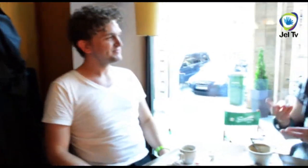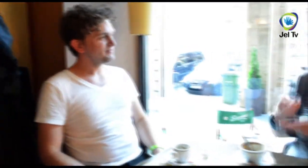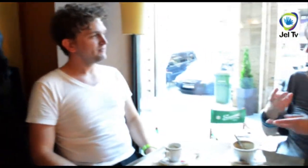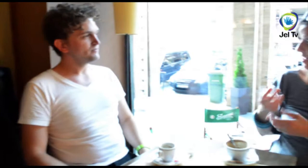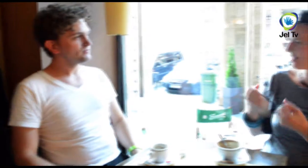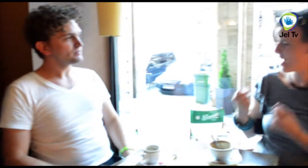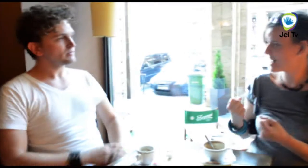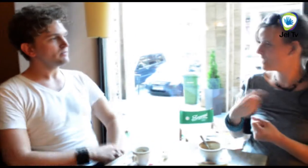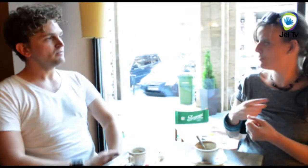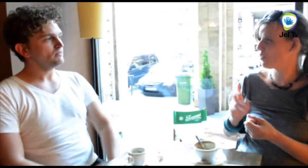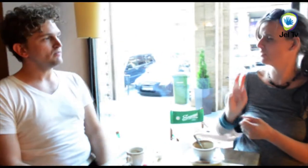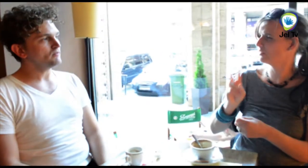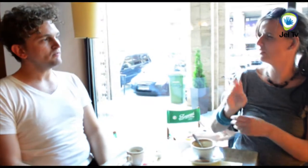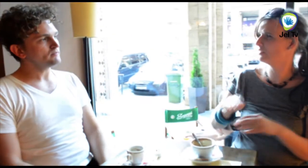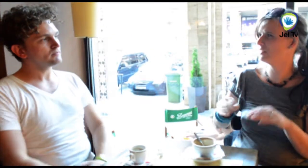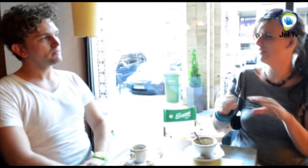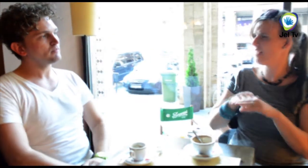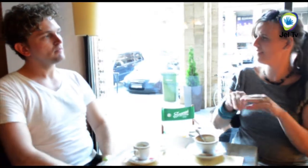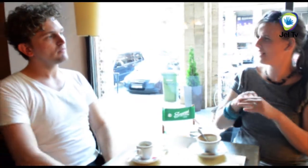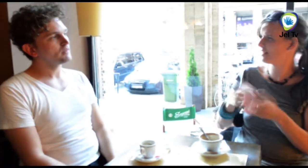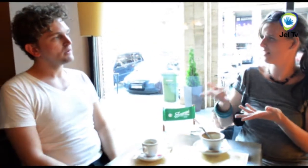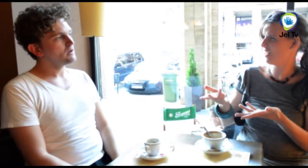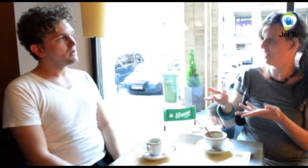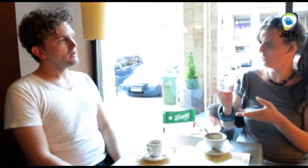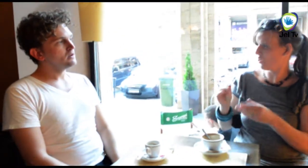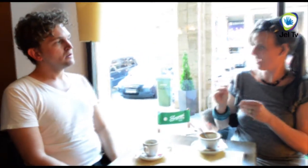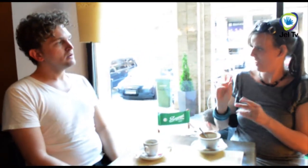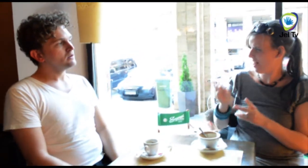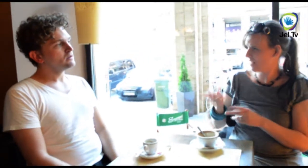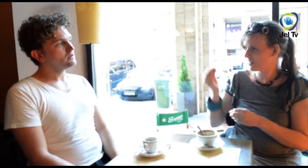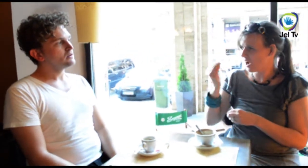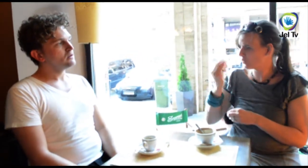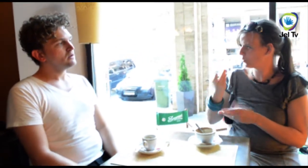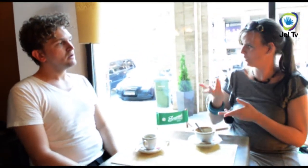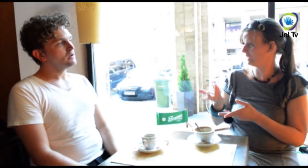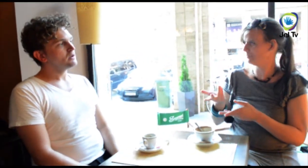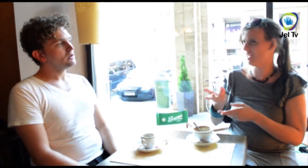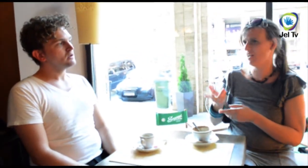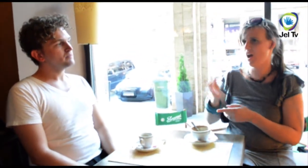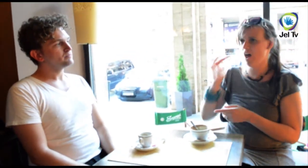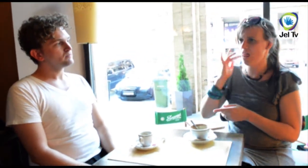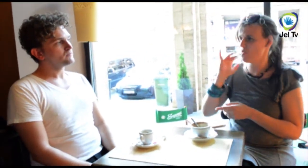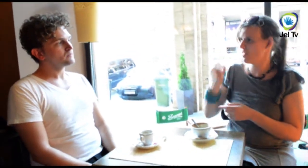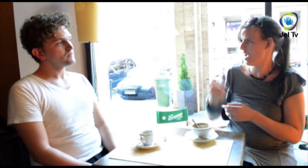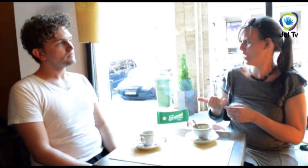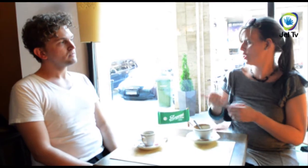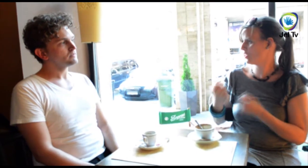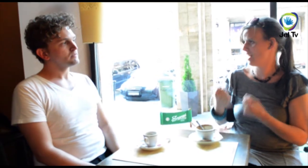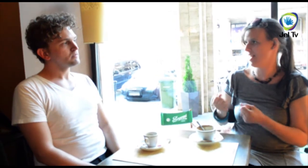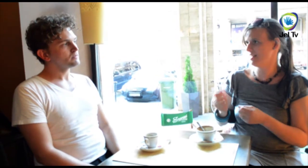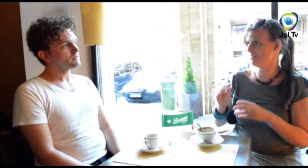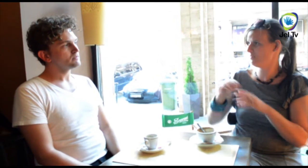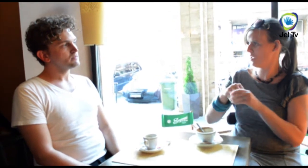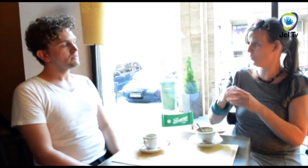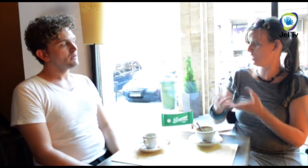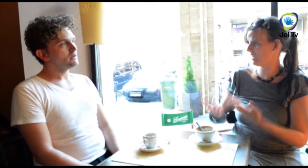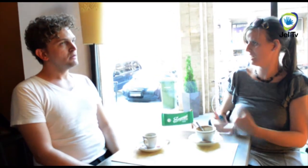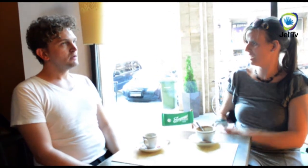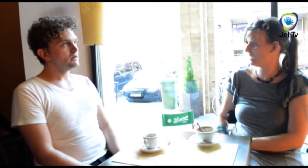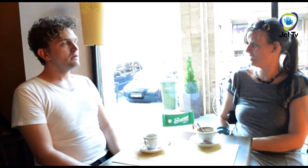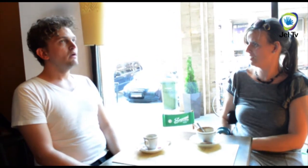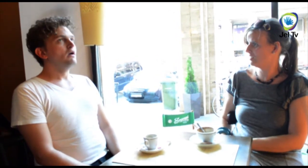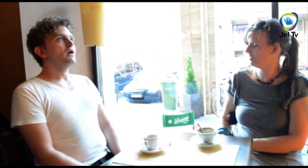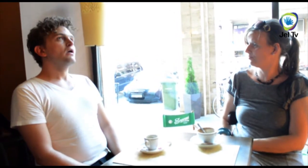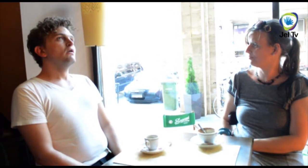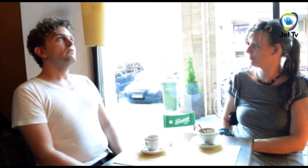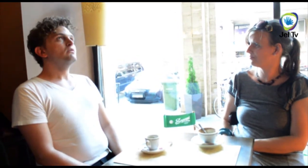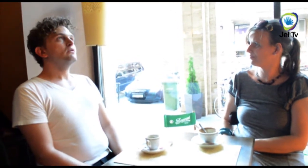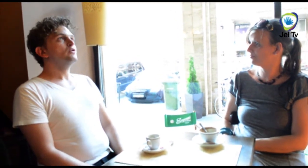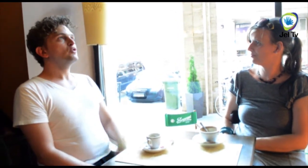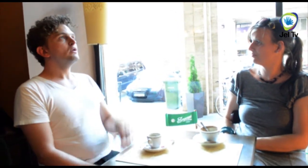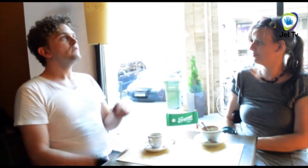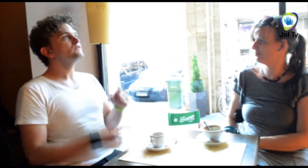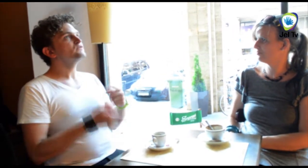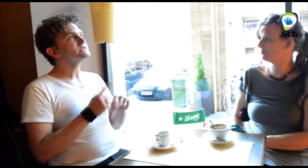Nehéz volt ott a felvétel? Utána sokat kellett tanulni, és még hallóknak is nehéz bejutni...